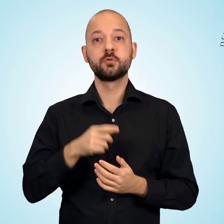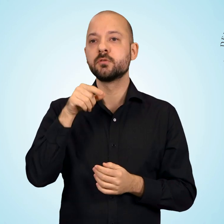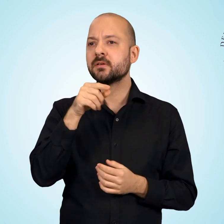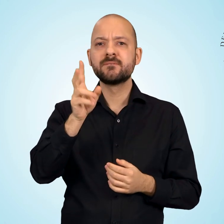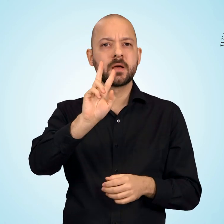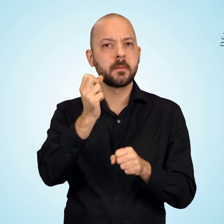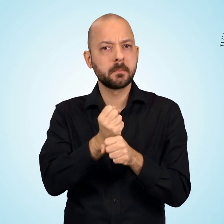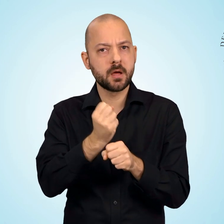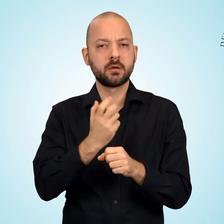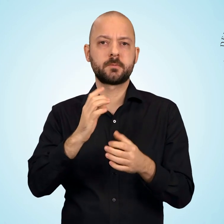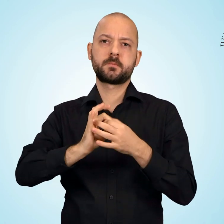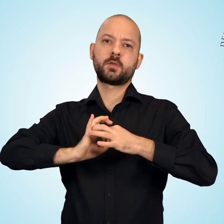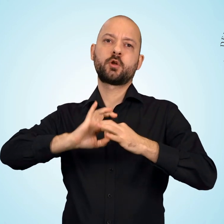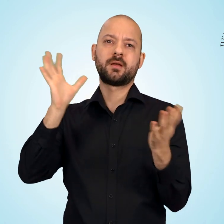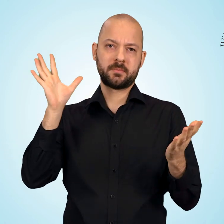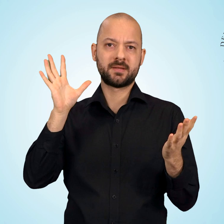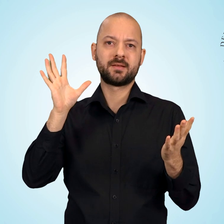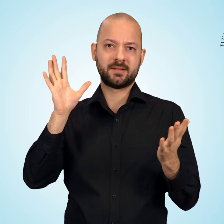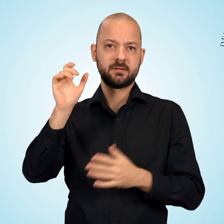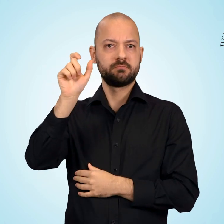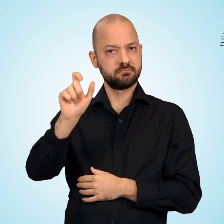Dieser Forschungsauftrag sollte durch eine unabhängige,